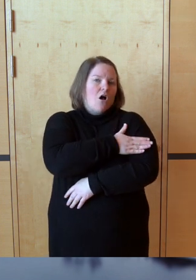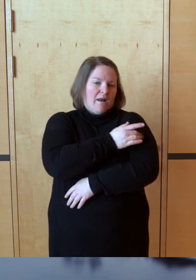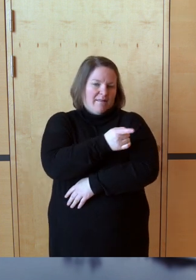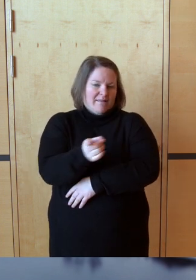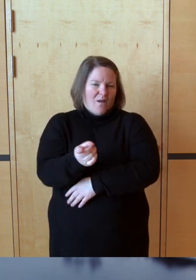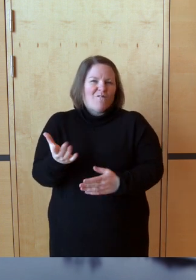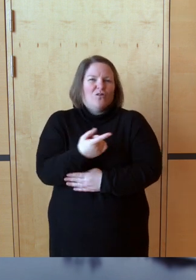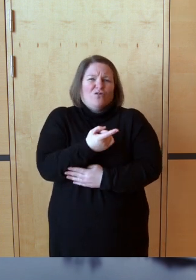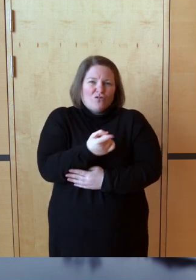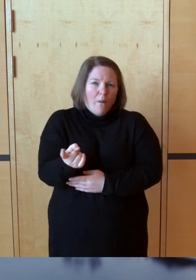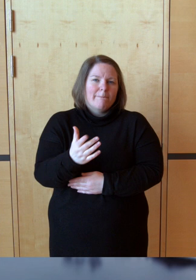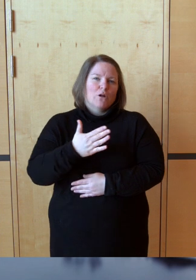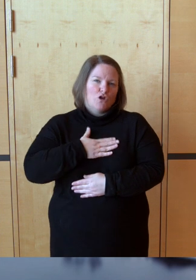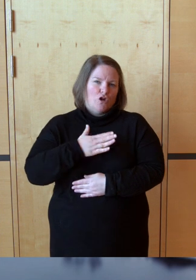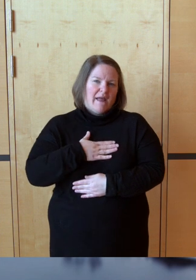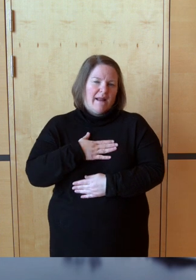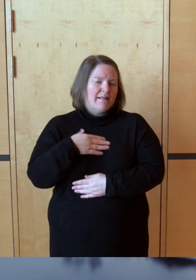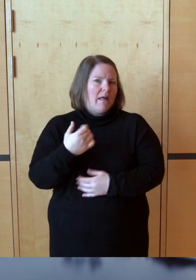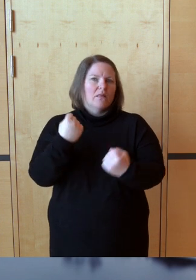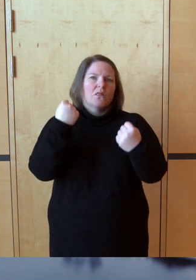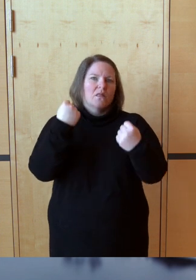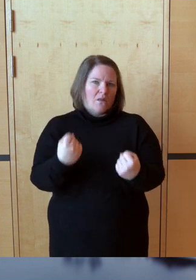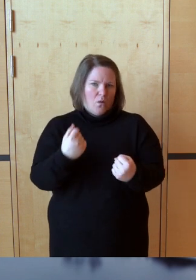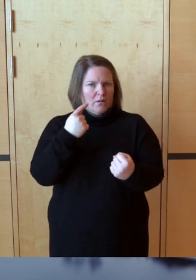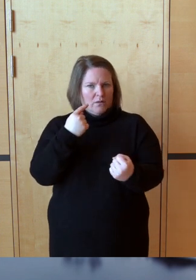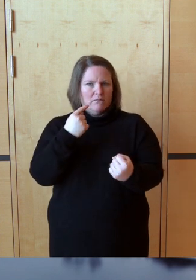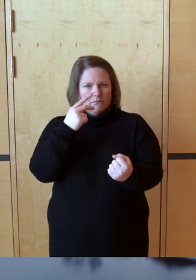Ida hela vägen väldigt det är de som är verksamheten Varje dag kan det väldigt bra